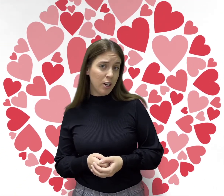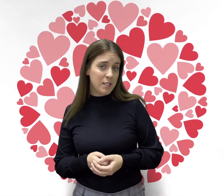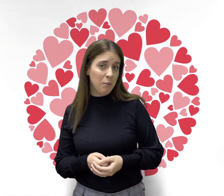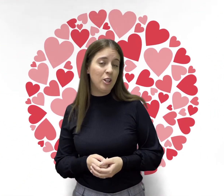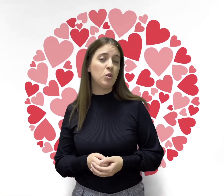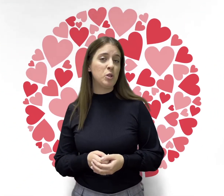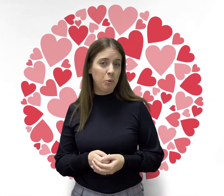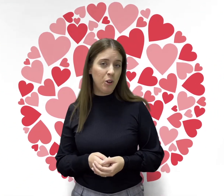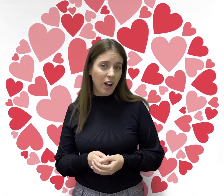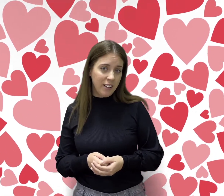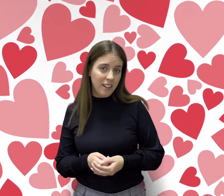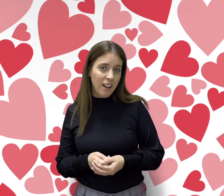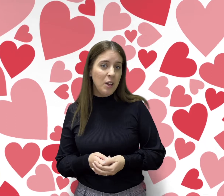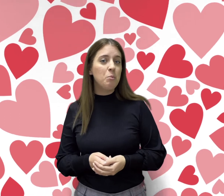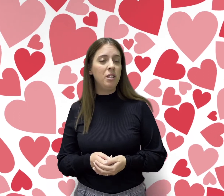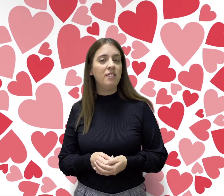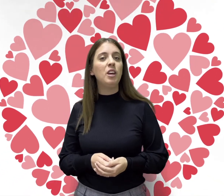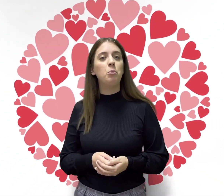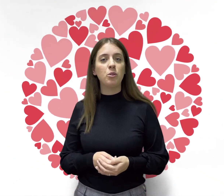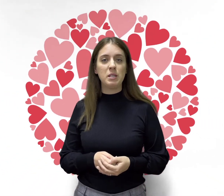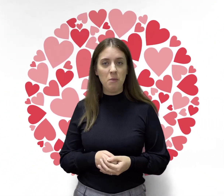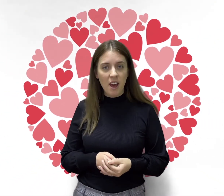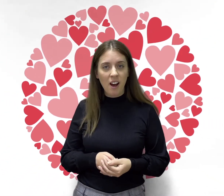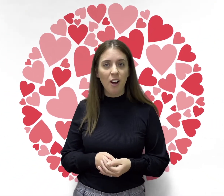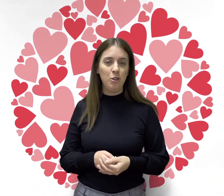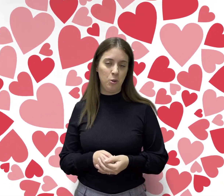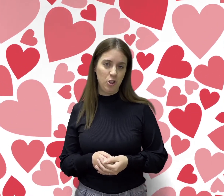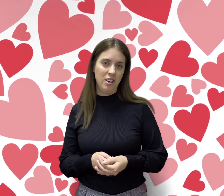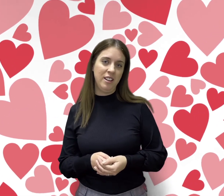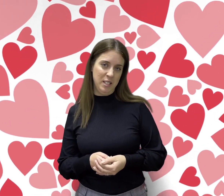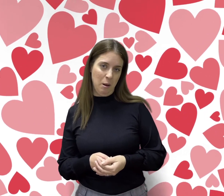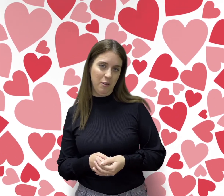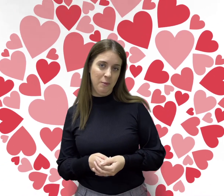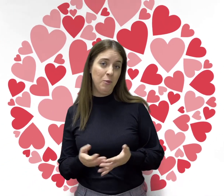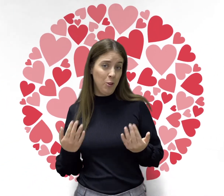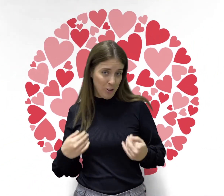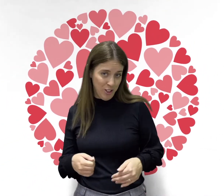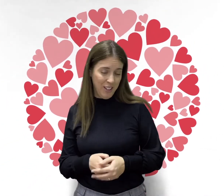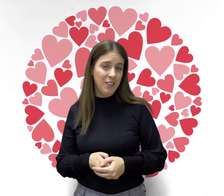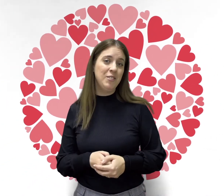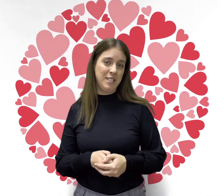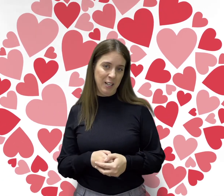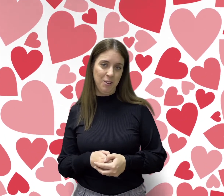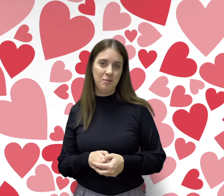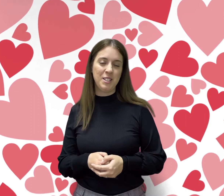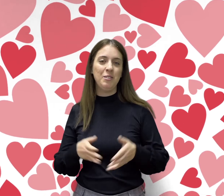Sigurna sam da će uz puno rada biti i puno smijeha, druženja i zabave. Dođite, veselimo vam se.